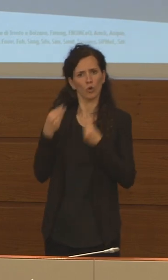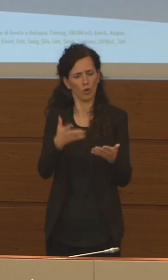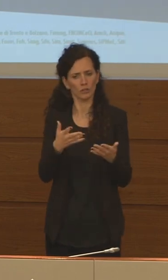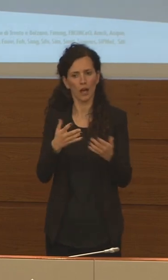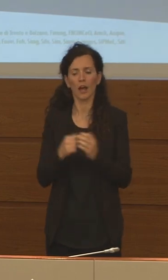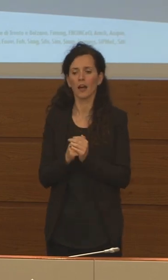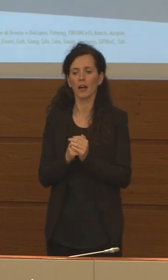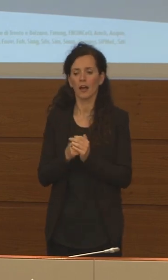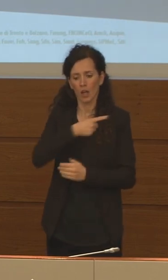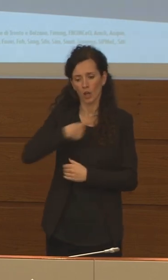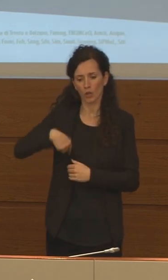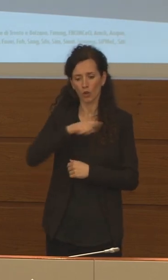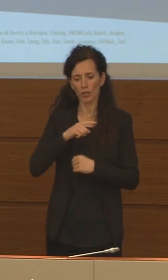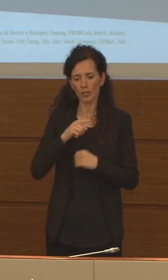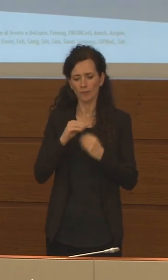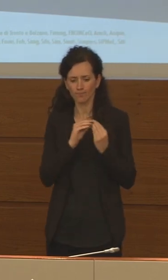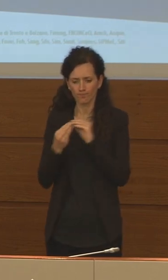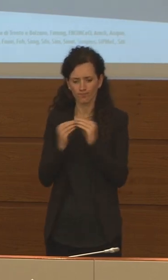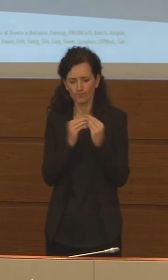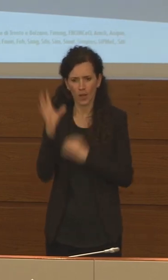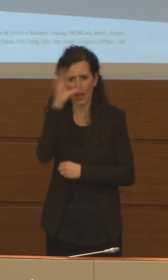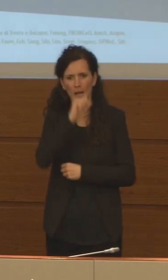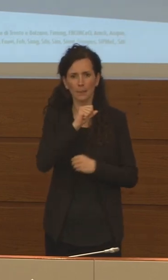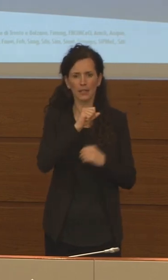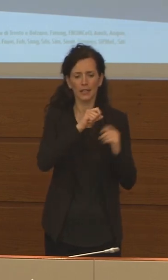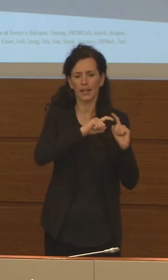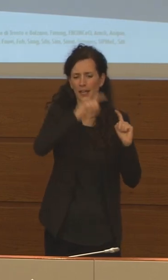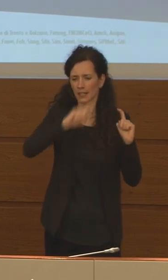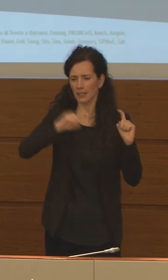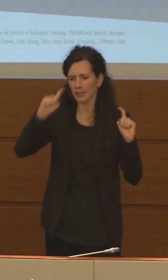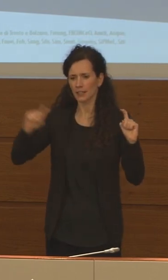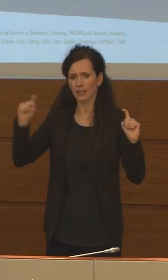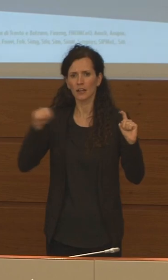le curve epidemiche per data di insorgenza sintomi in modo da poter